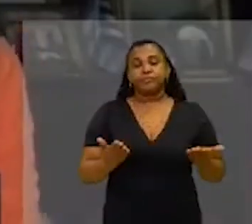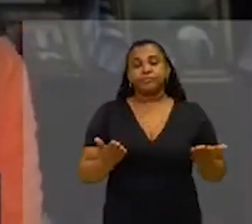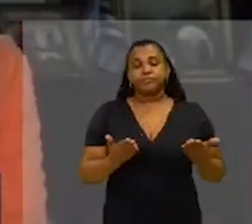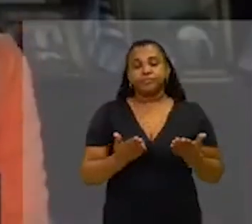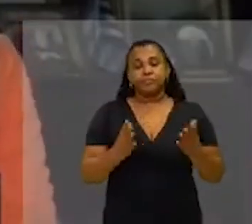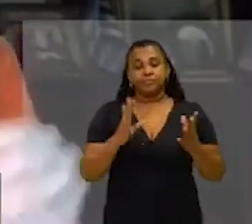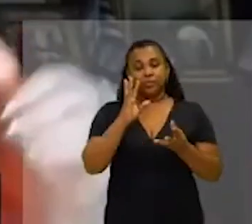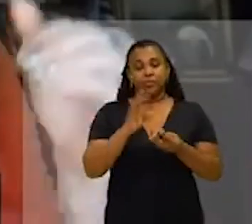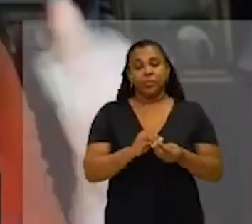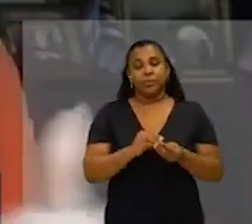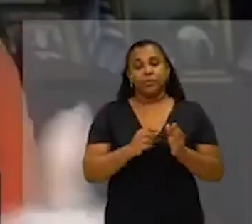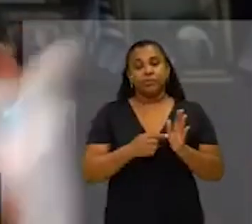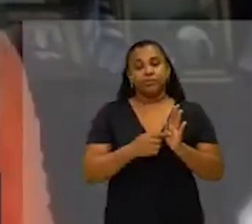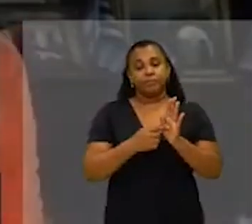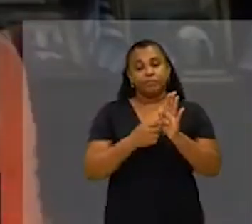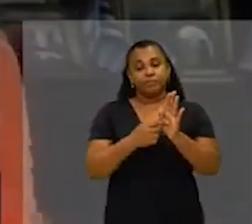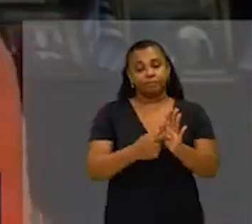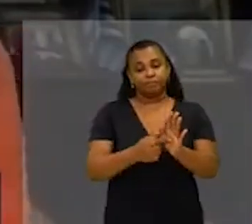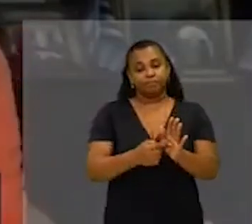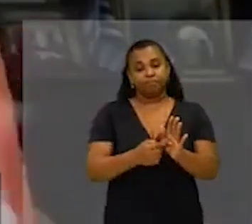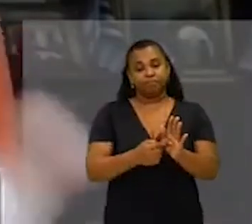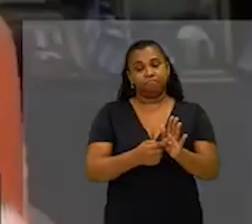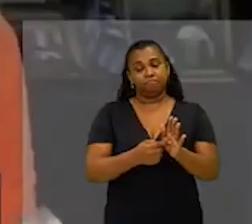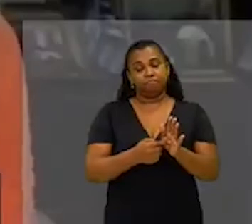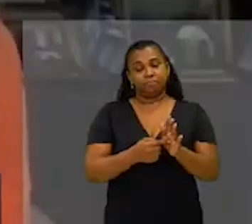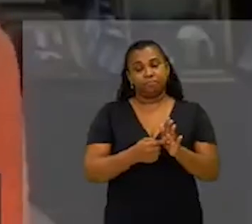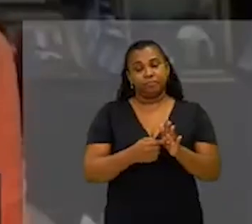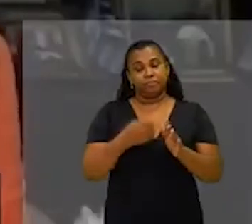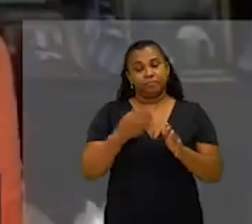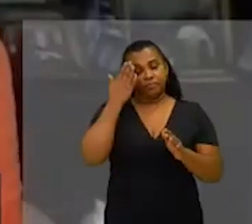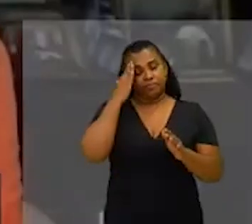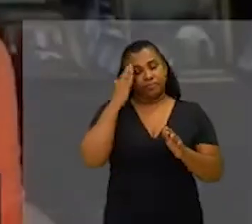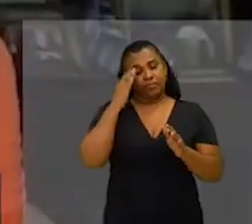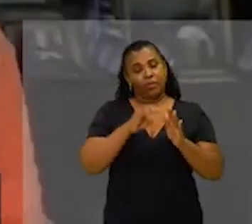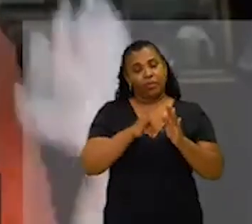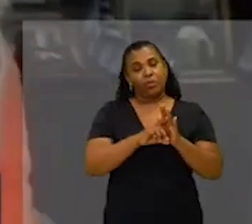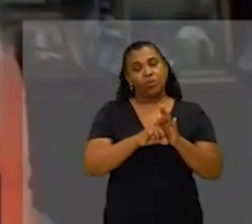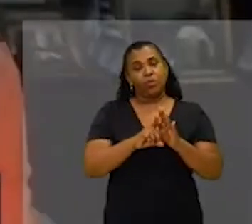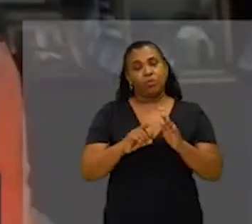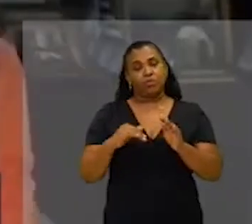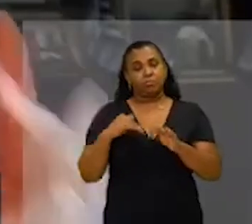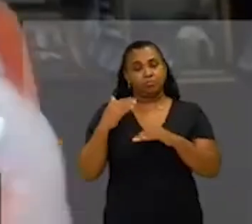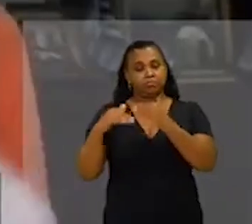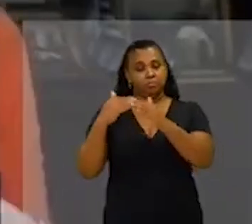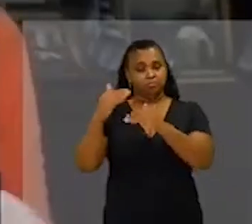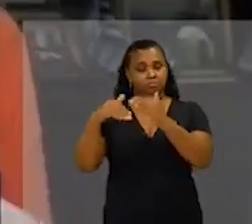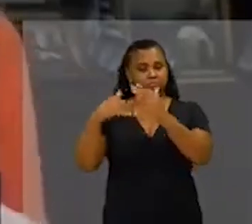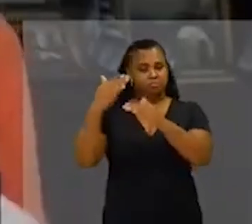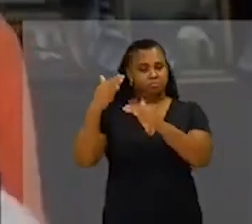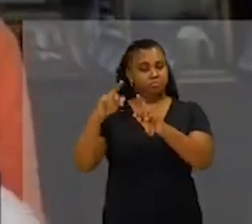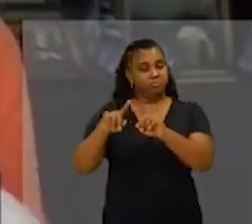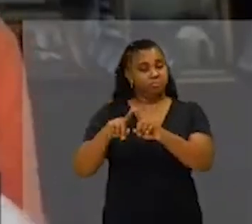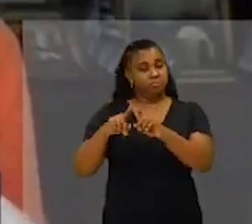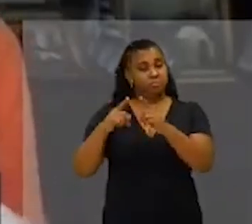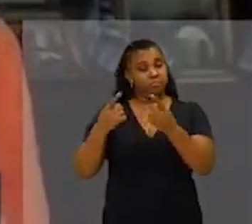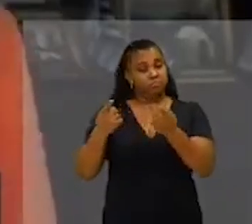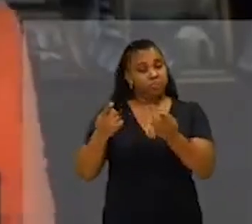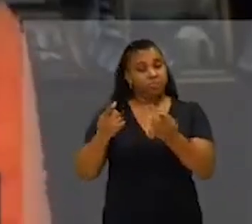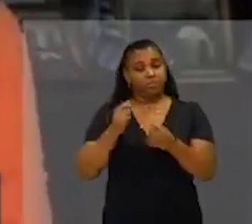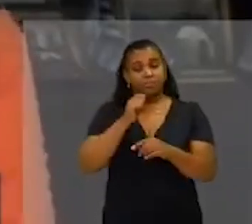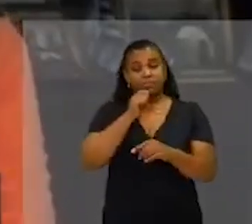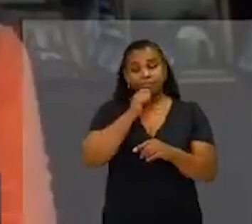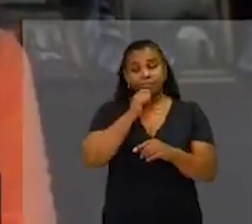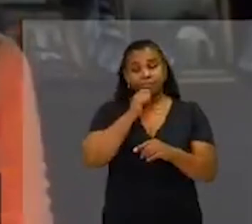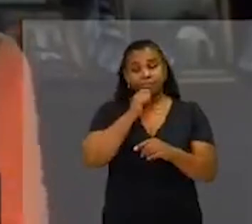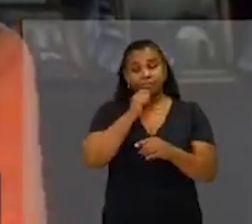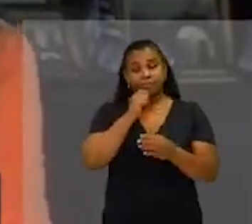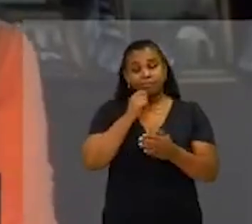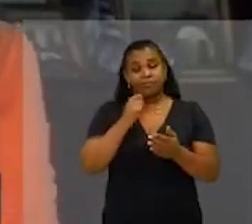entendo que o código ele avança o novo Código ele avança muito mas ainda ele é incipiente ainda está